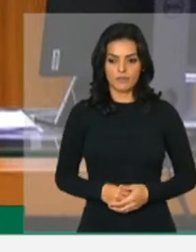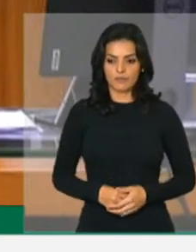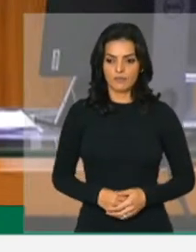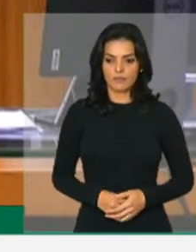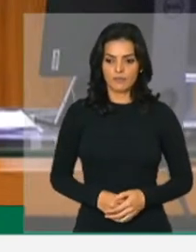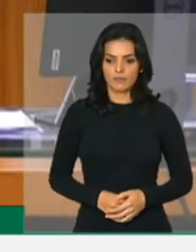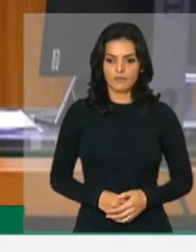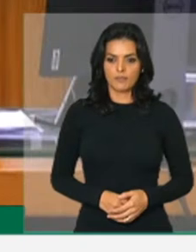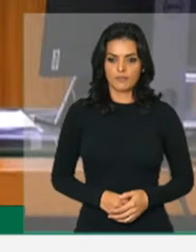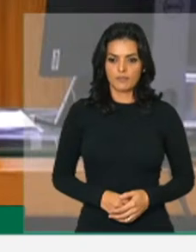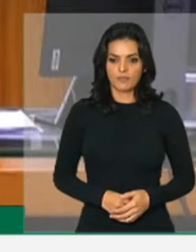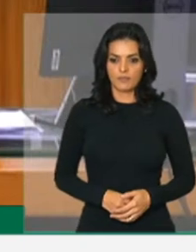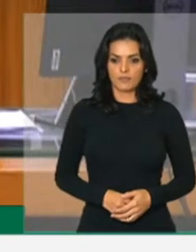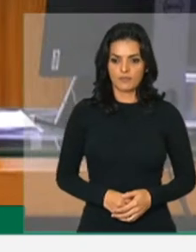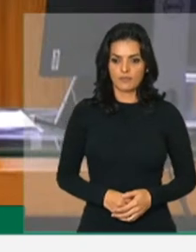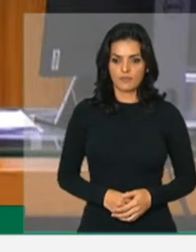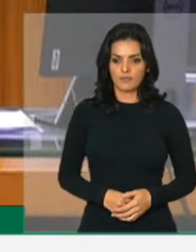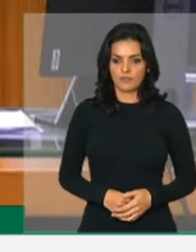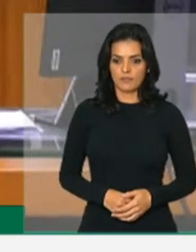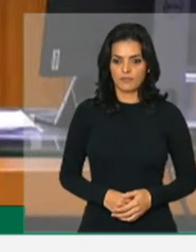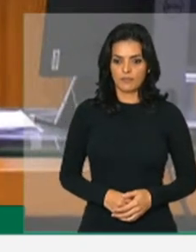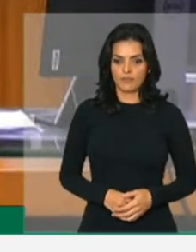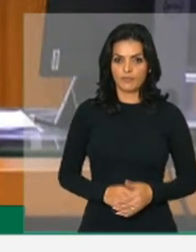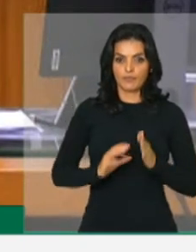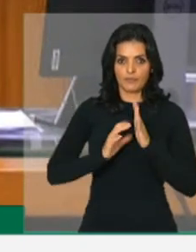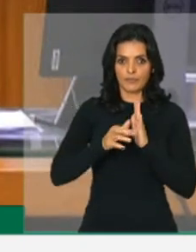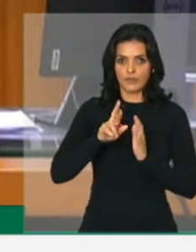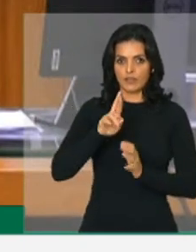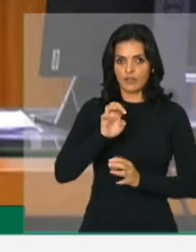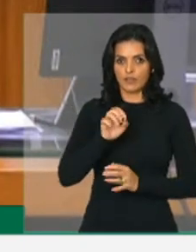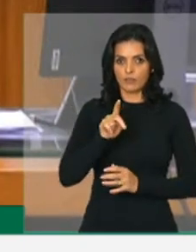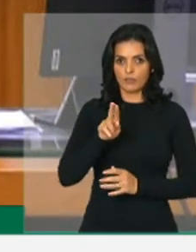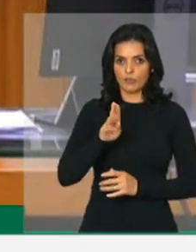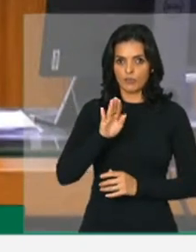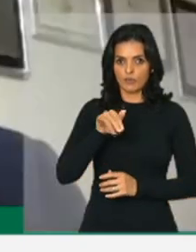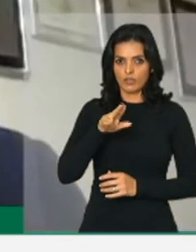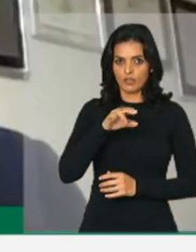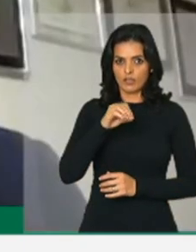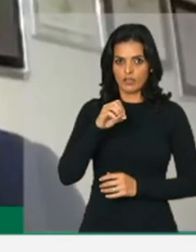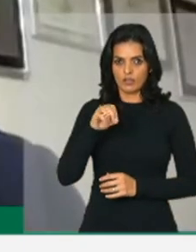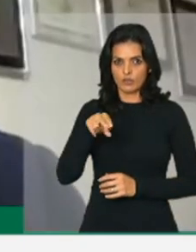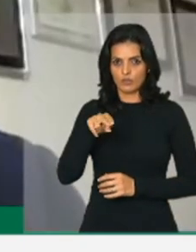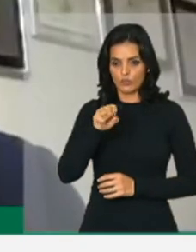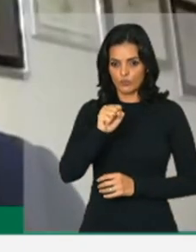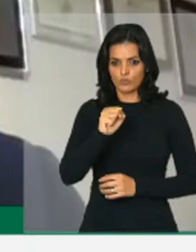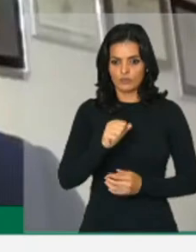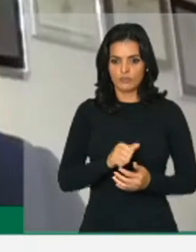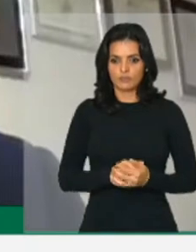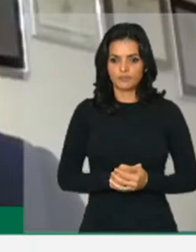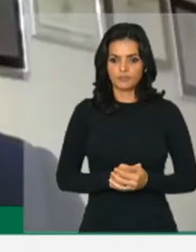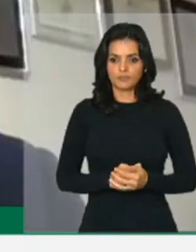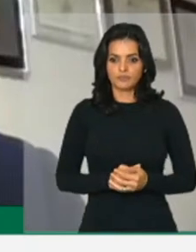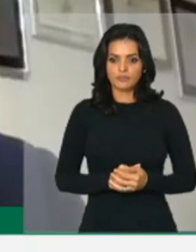OPORTUNO. APENAS COMUNICAR QUE O DEPUTADO PROFESSOR LUIZ CÃO GOULART ELE VOTOU NA VOTAÇÃO ANTERIOR CONFORME A ORIENTAÇÃO DO PARTIDO ELE NÃO CONSEGUIU VOTAR.